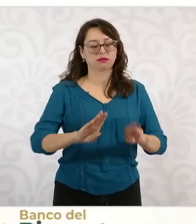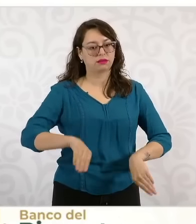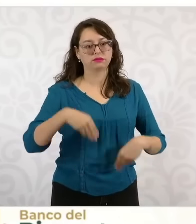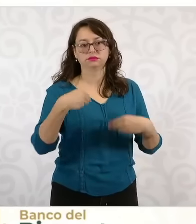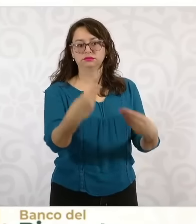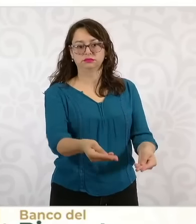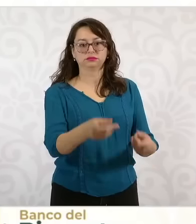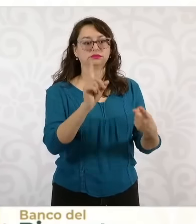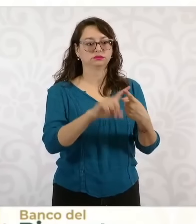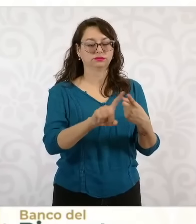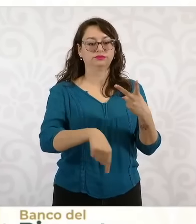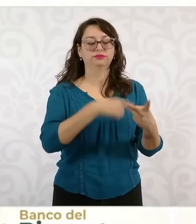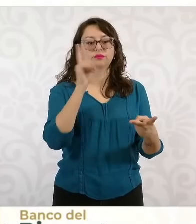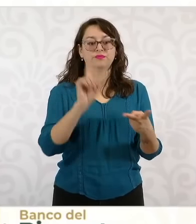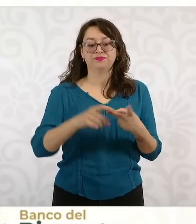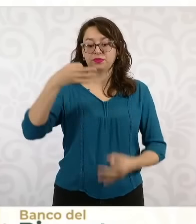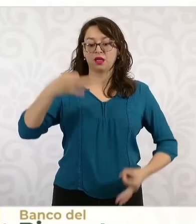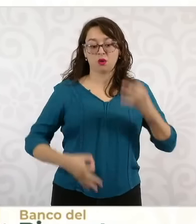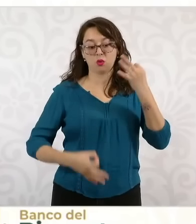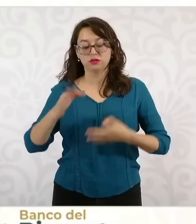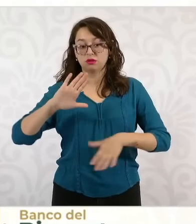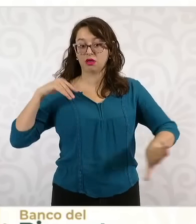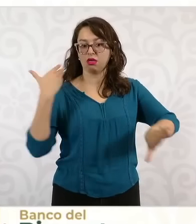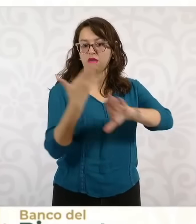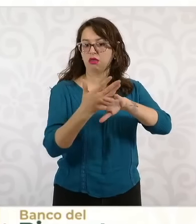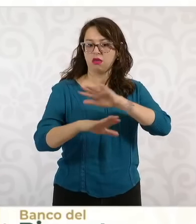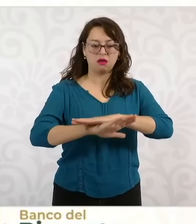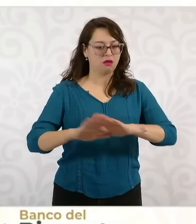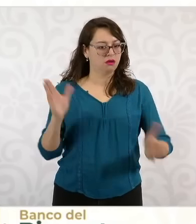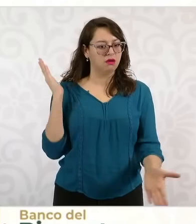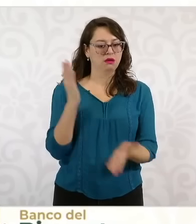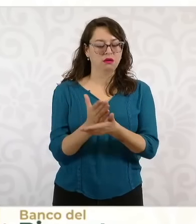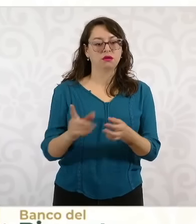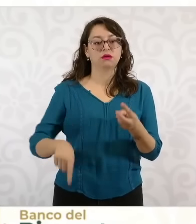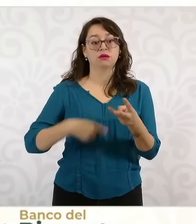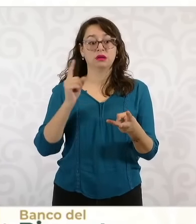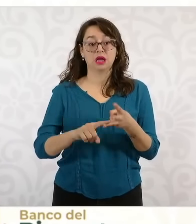va a hacer el desistimiento de la acción legal. Se va a hacer la liberación de las garantías.